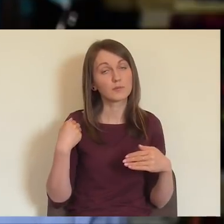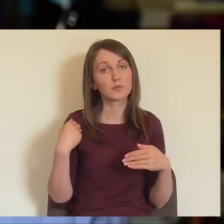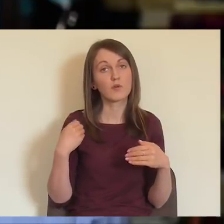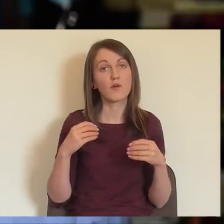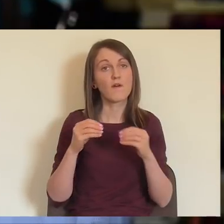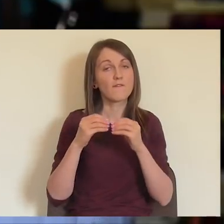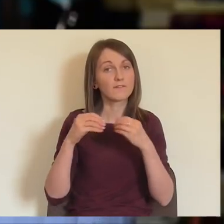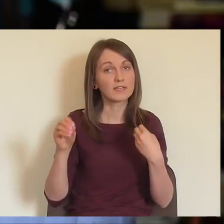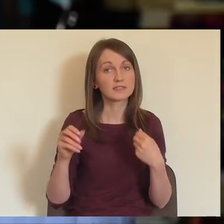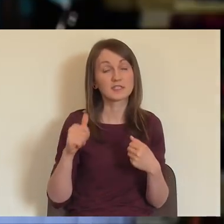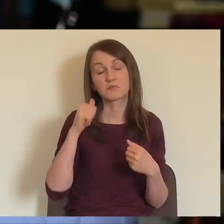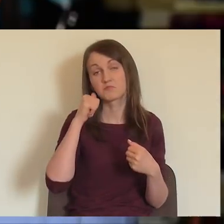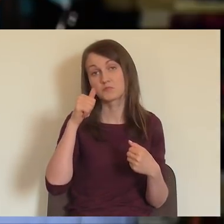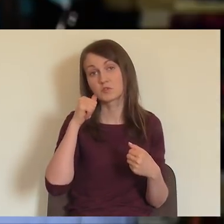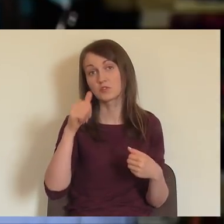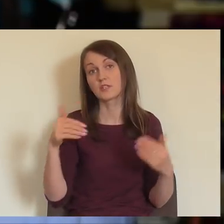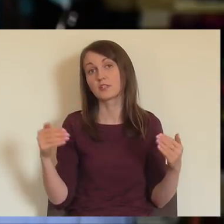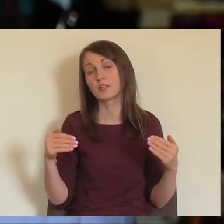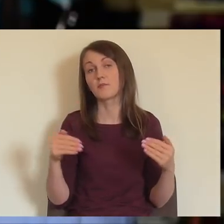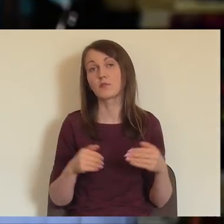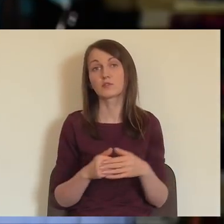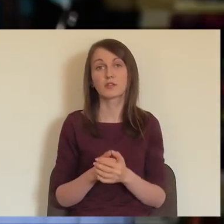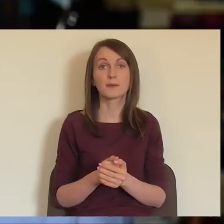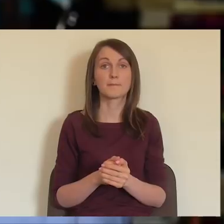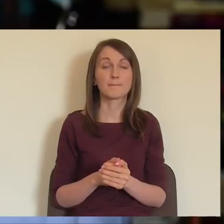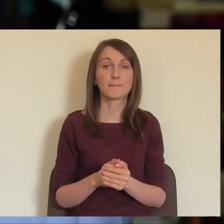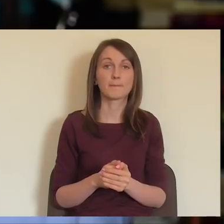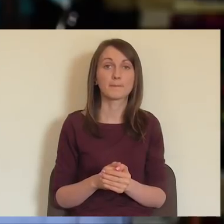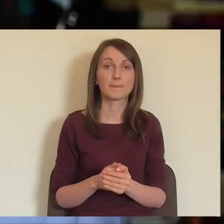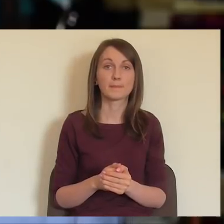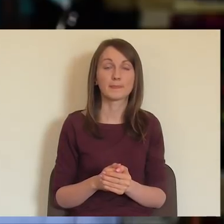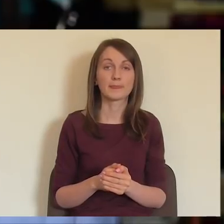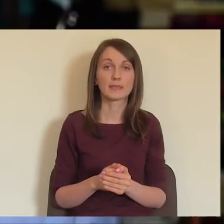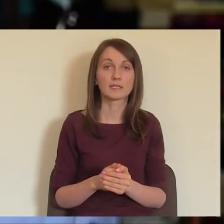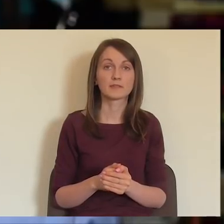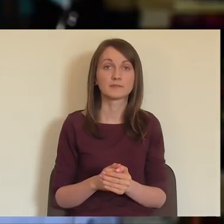żeby codziennie można było zakończyć dzień z formą ignacjańskiego rachunku sumienia.